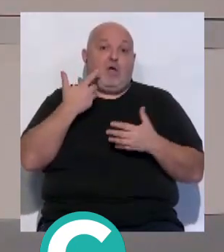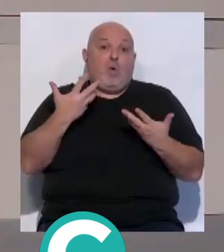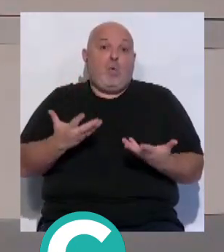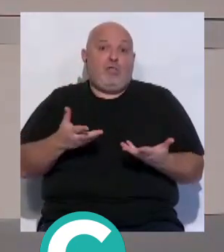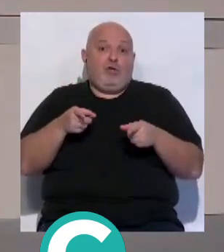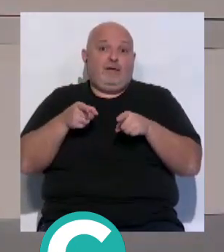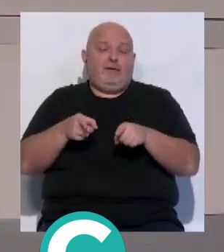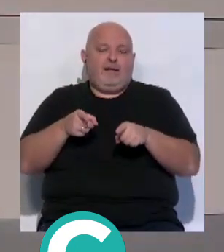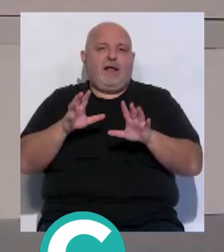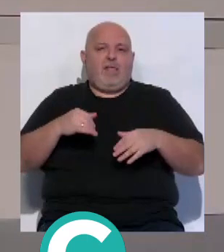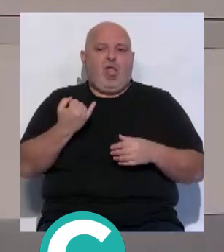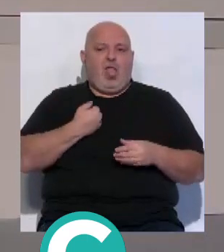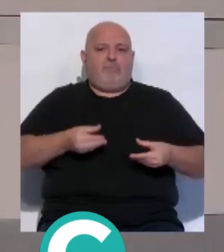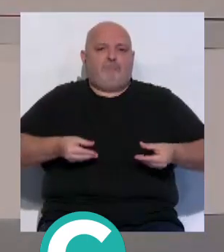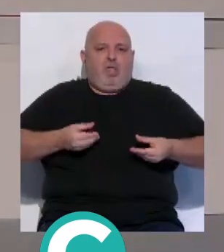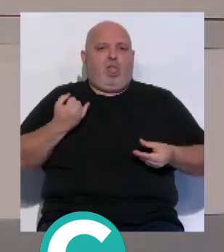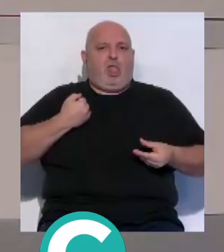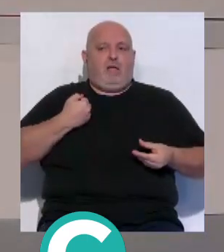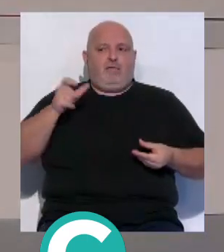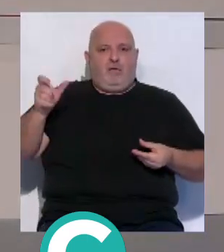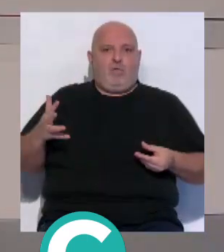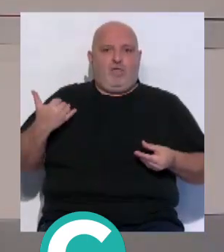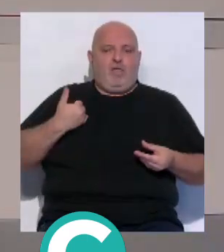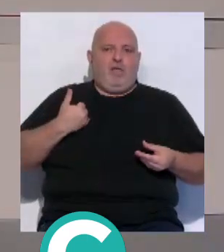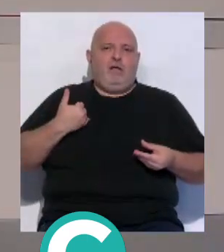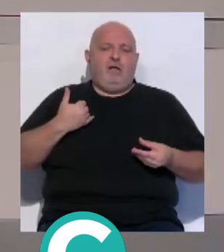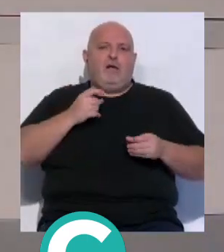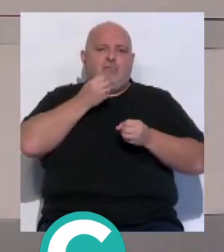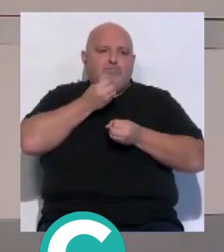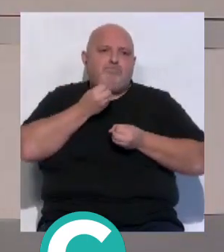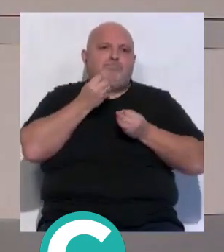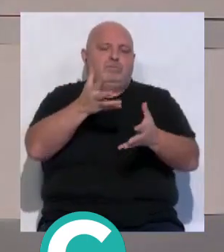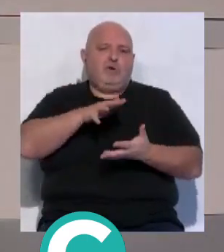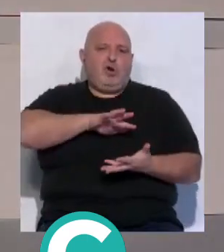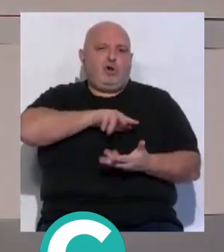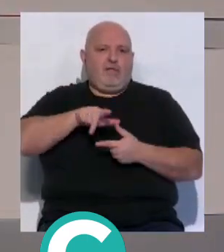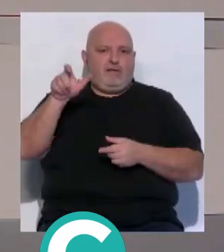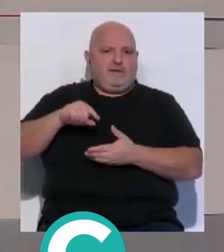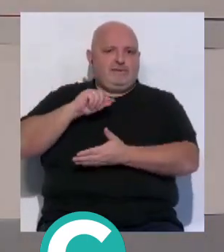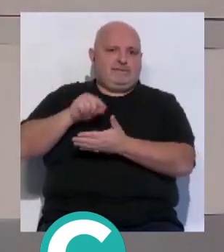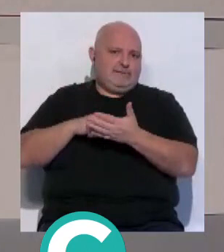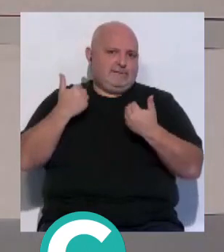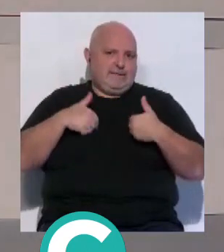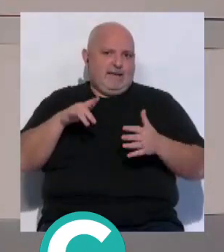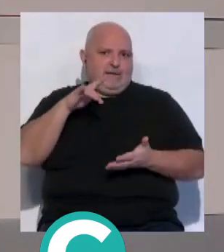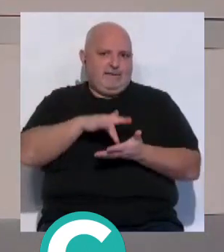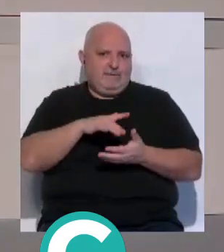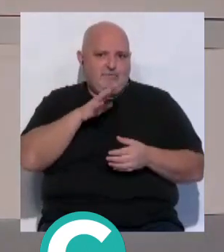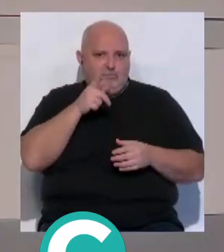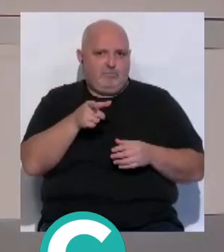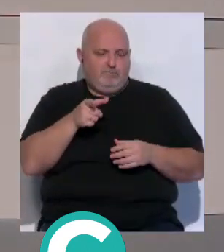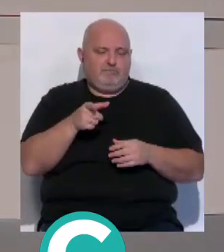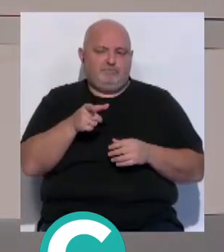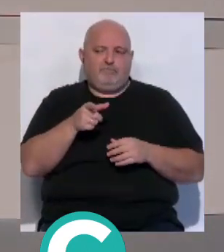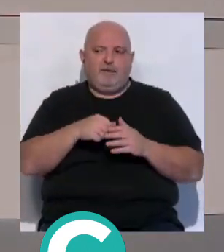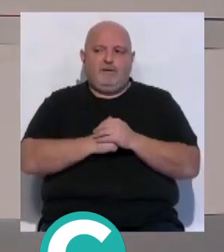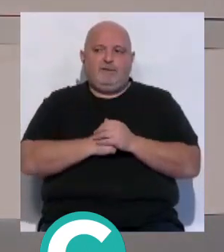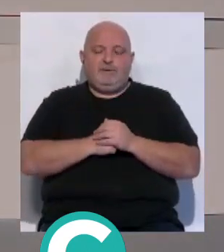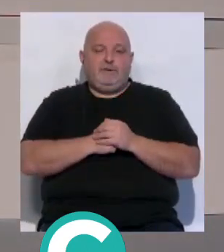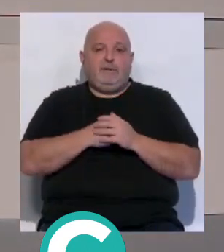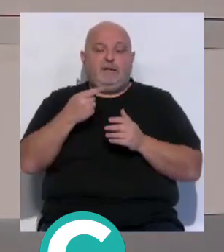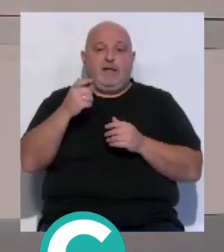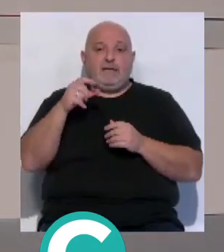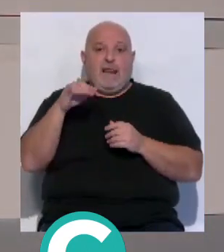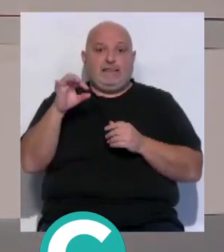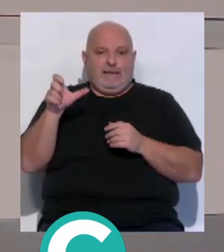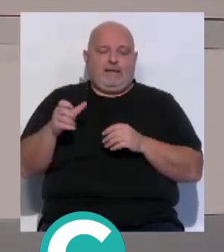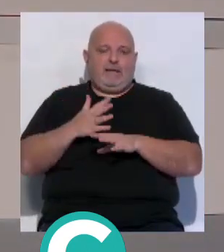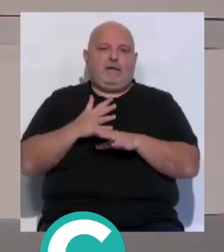el Cádiz abre la ya la noticia de que ha sido fichado Gonzalo Escalante y que se iba a presentar